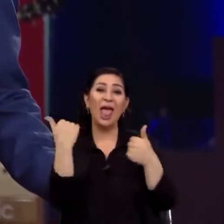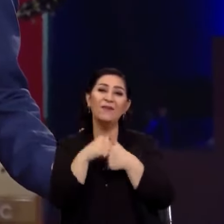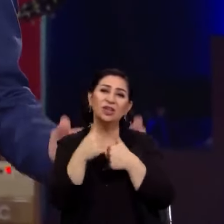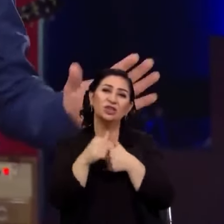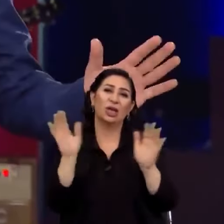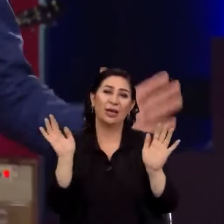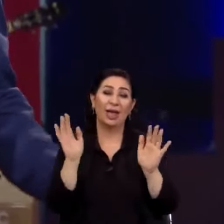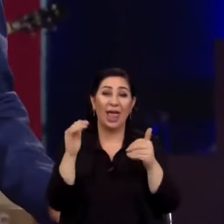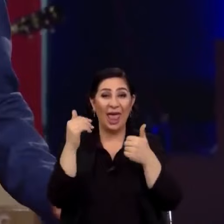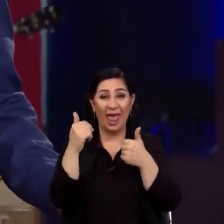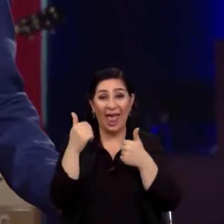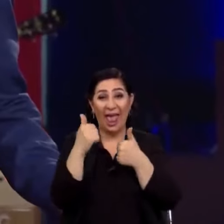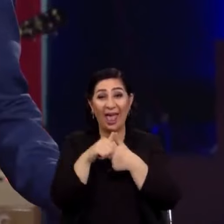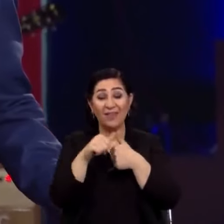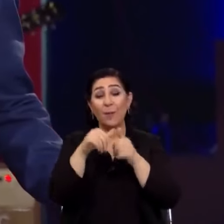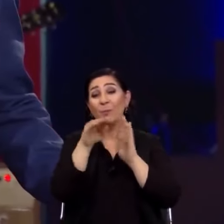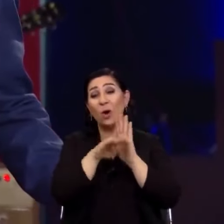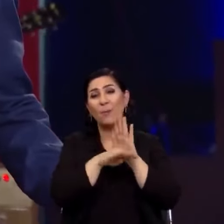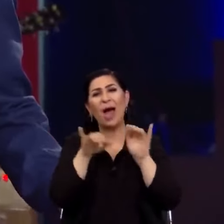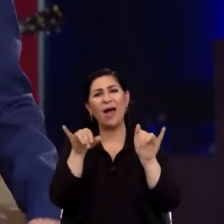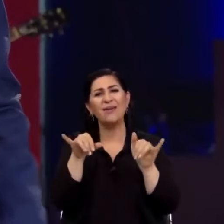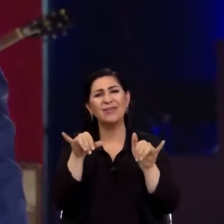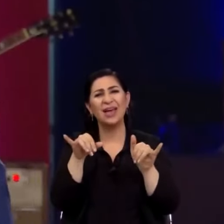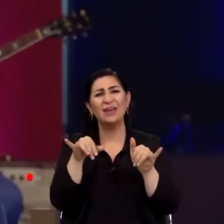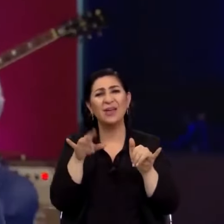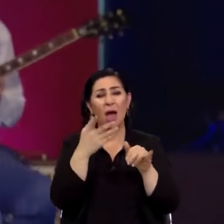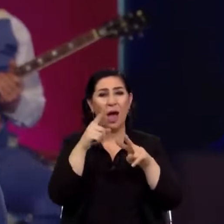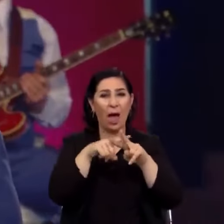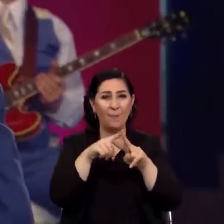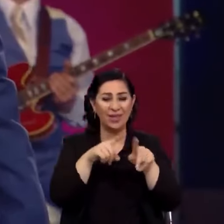evlenecekler evlenme programlarında da öyle oluyor mesela Ahmet Ayşe ile çay